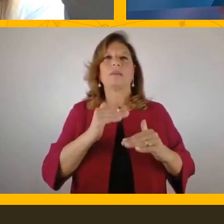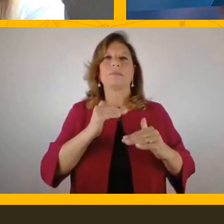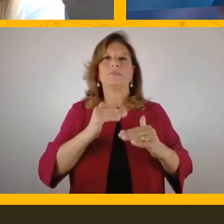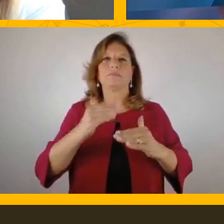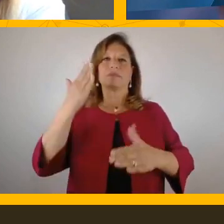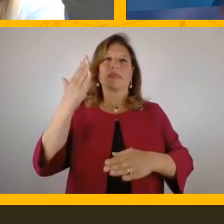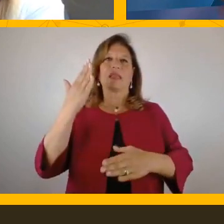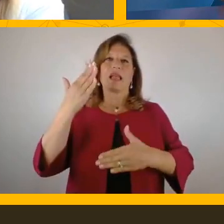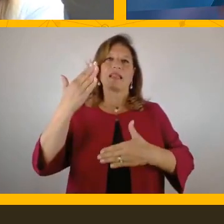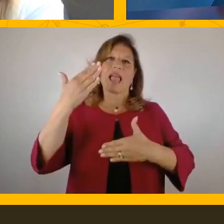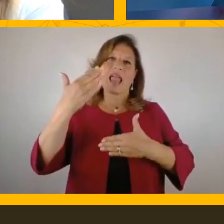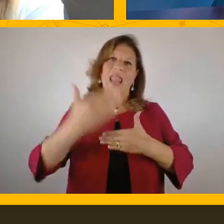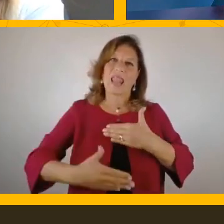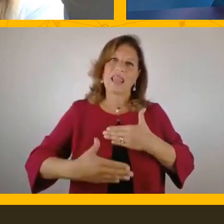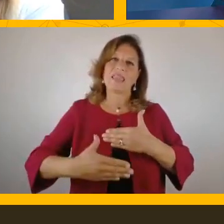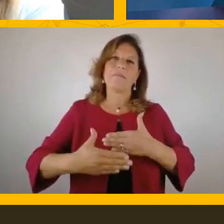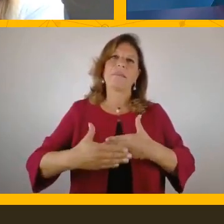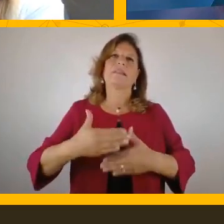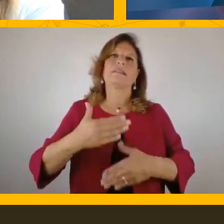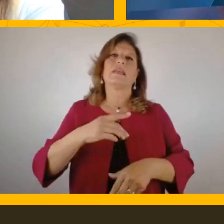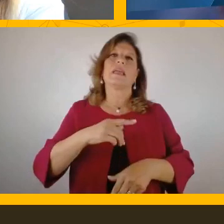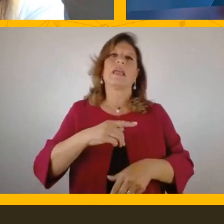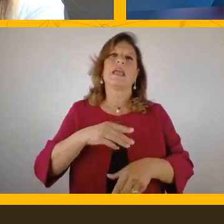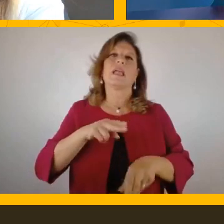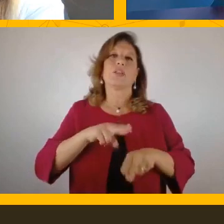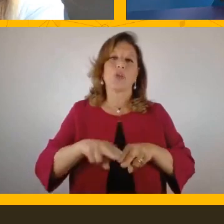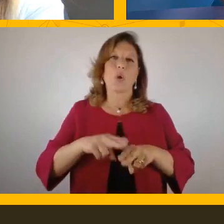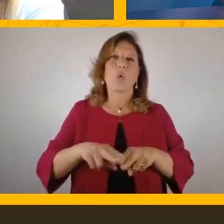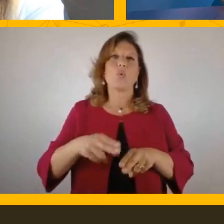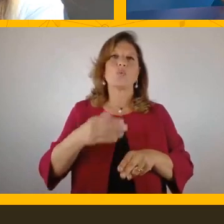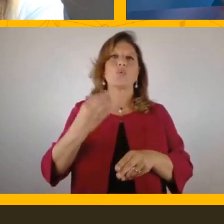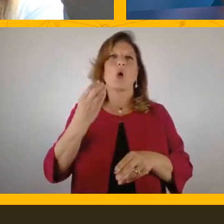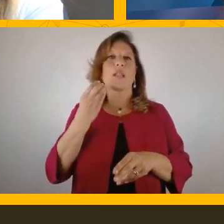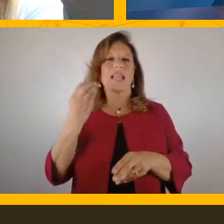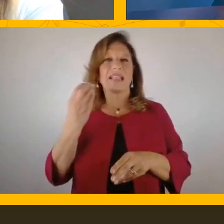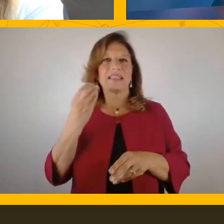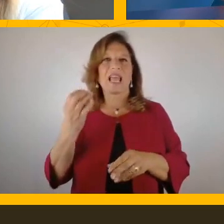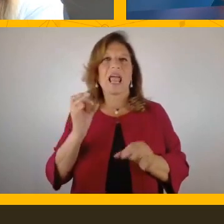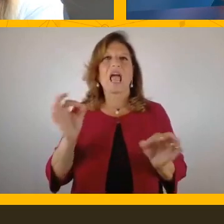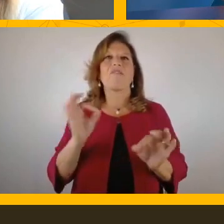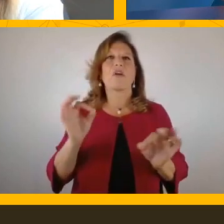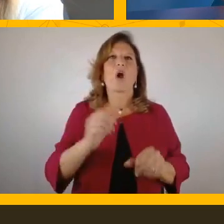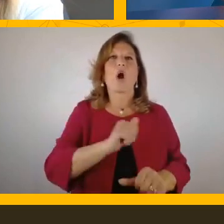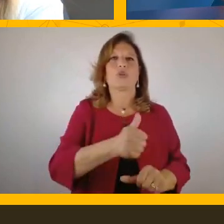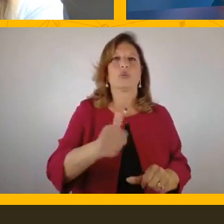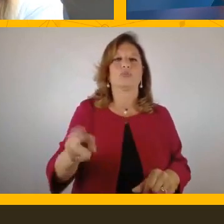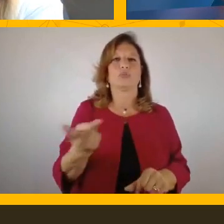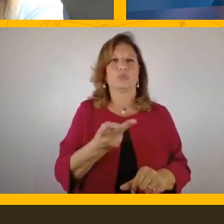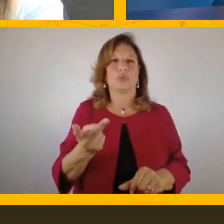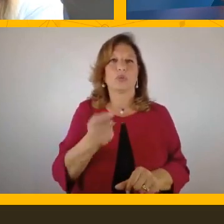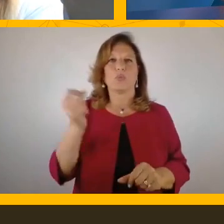soglie di utilizzo del eh telefono addirittura o dei